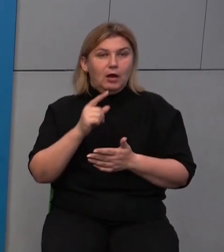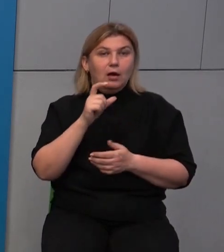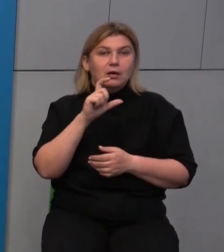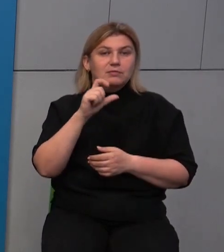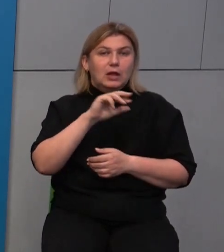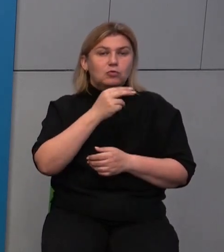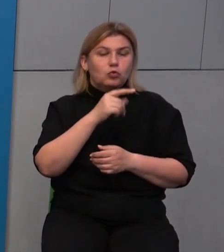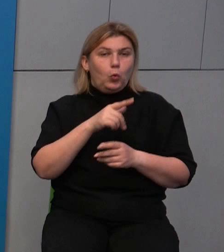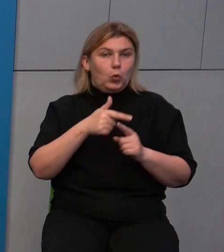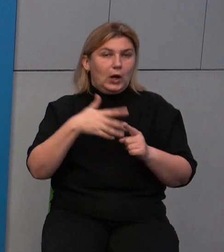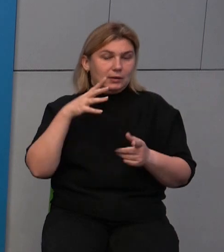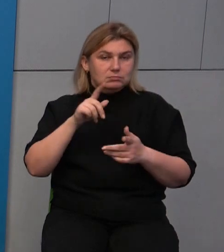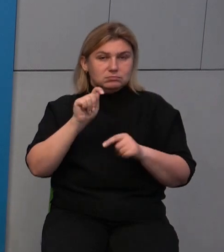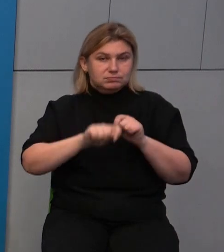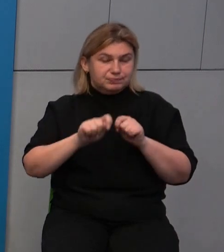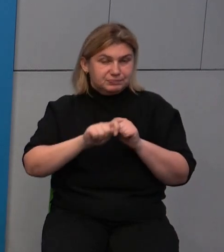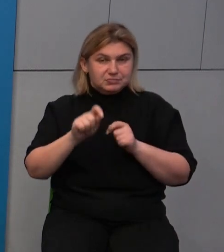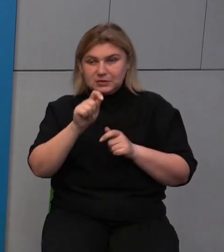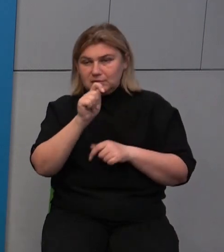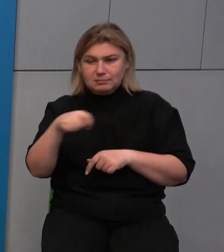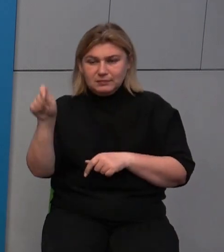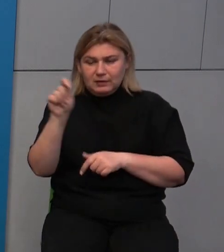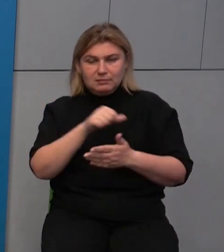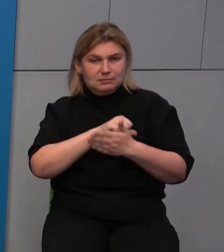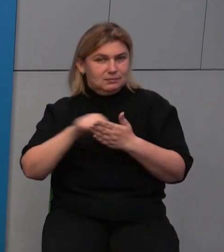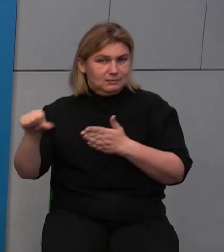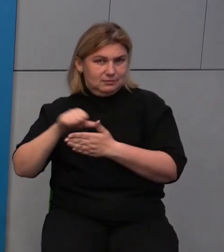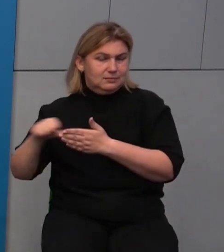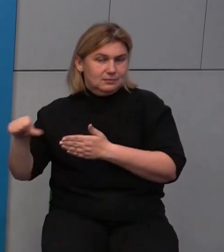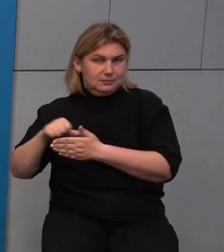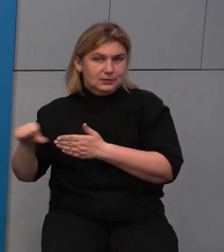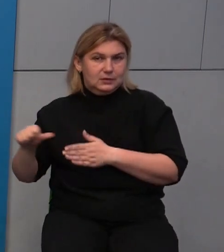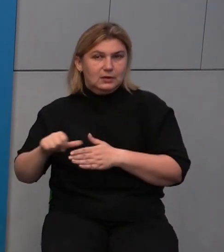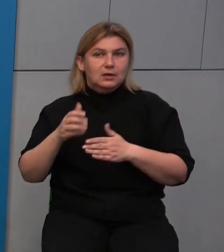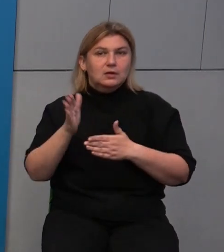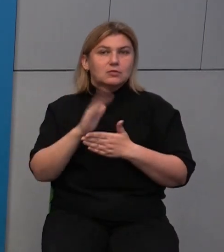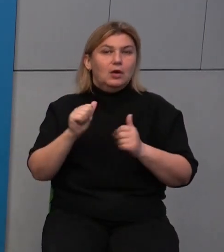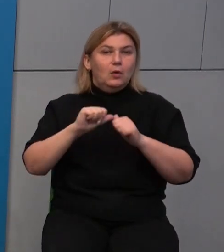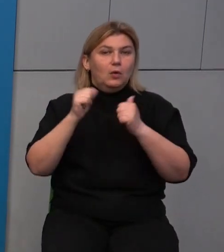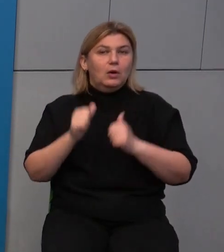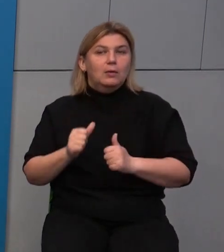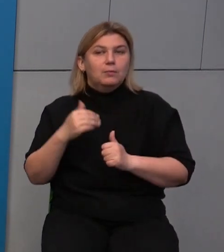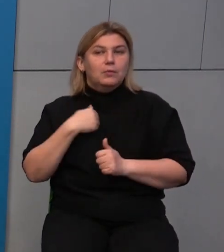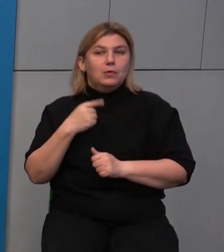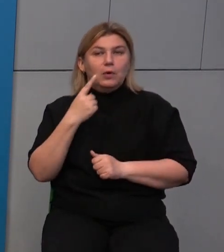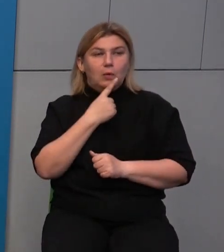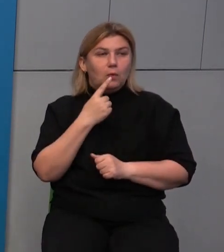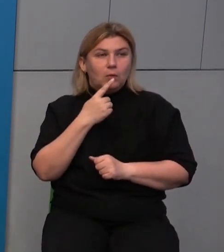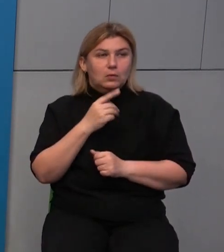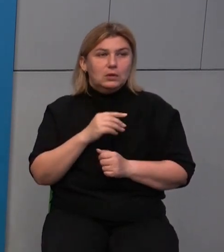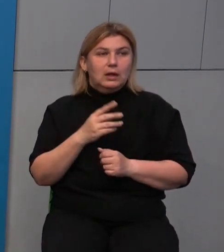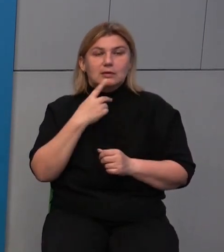Bardzo trudno to sprawdzić, ponieważ część tych ustaleń była ustna, więc nie zachowały się dokumenty.